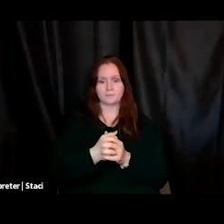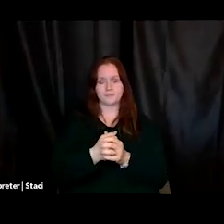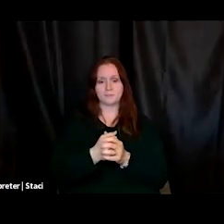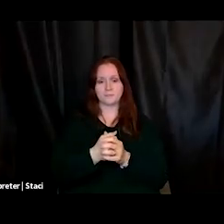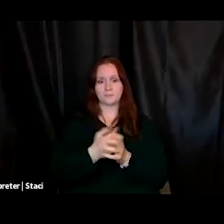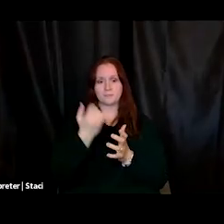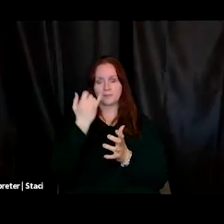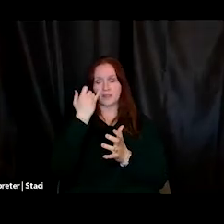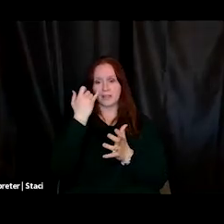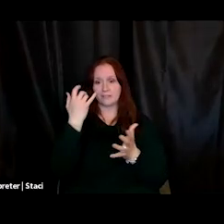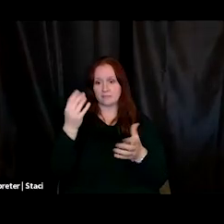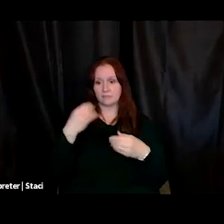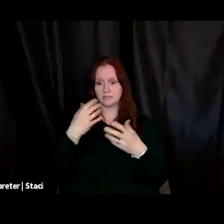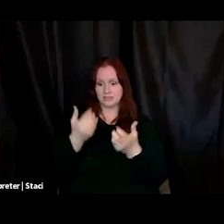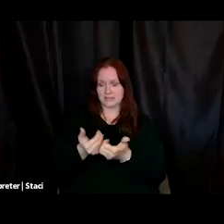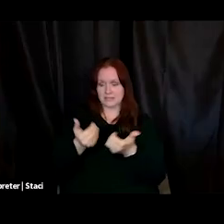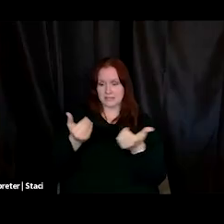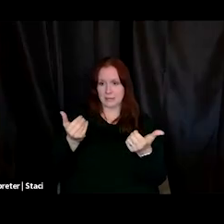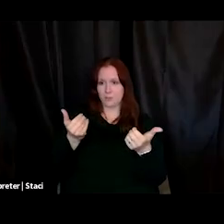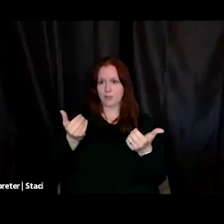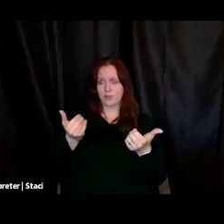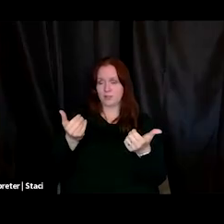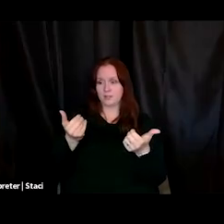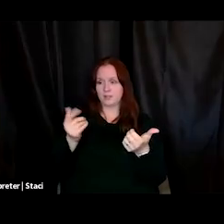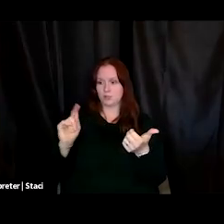encontrando a estos clientes físicamente donde ellos están.